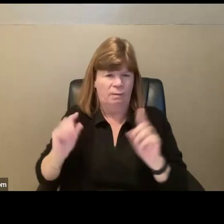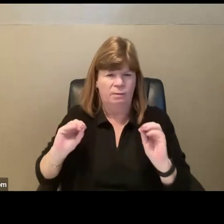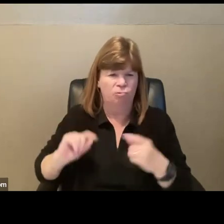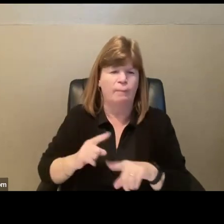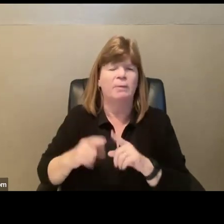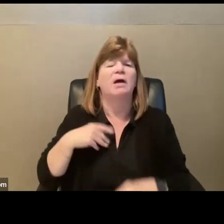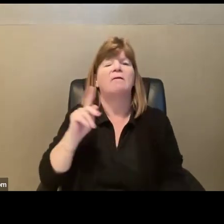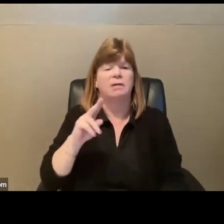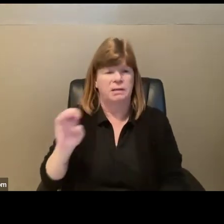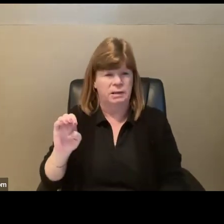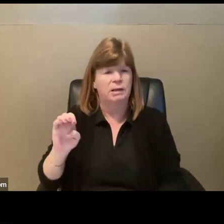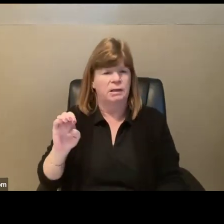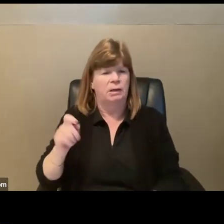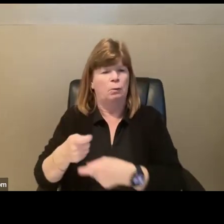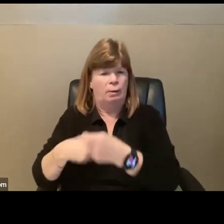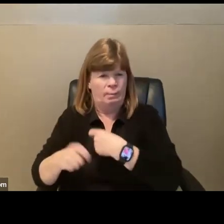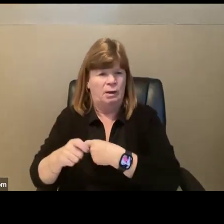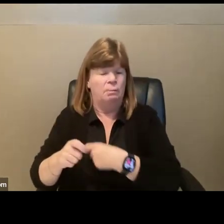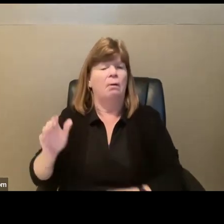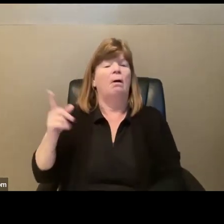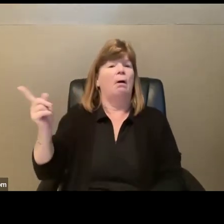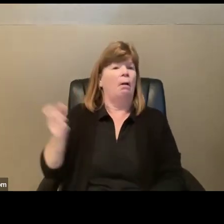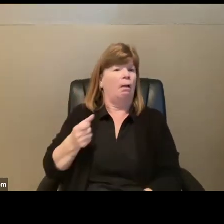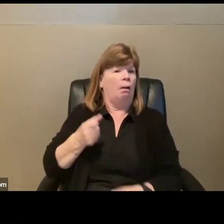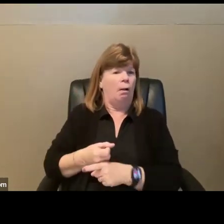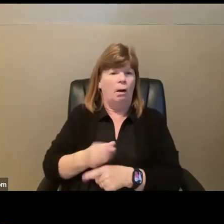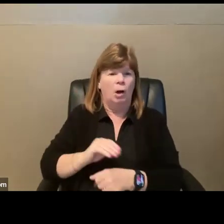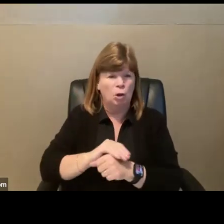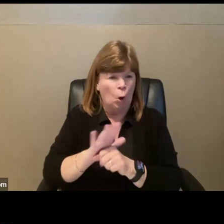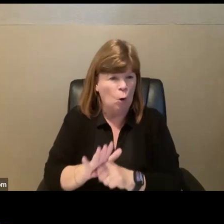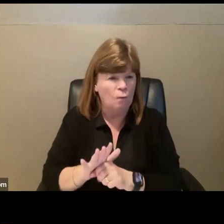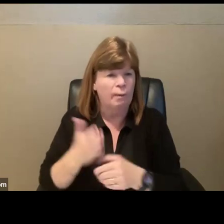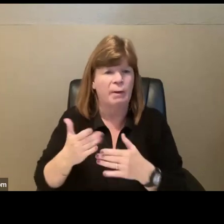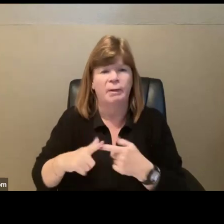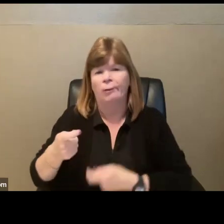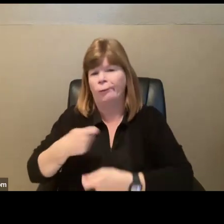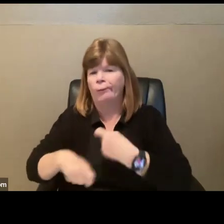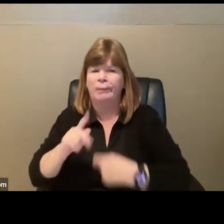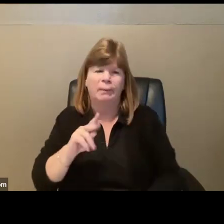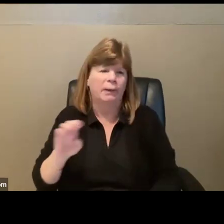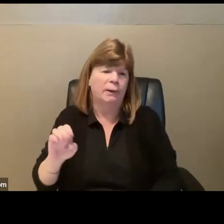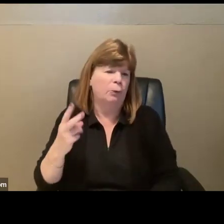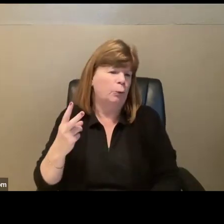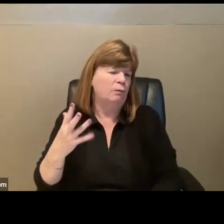Han contraído COVID, y tal vez hace dos o cinco años que se hicieron el reemplazo de rodilla.